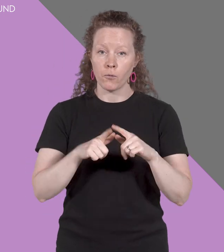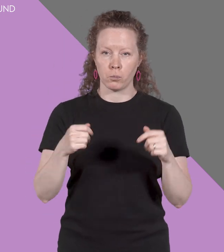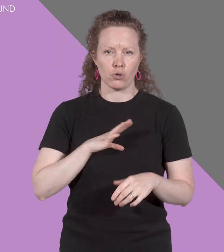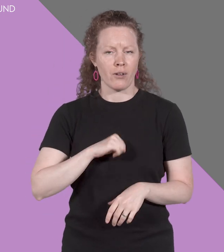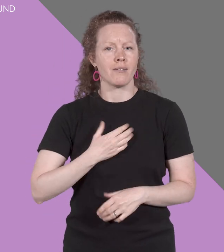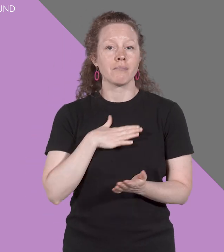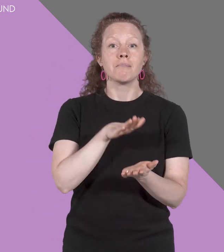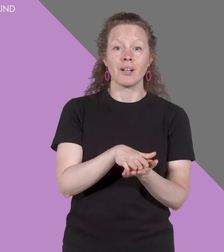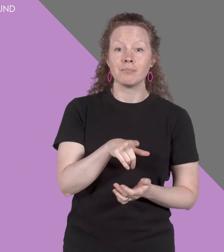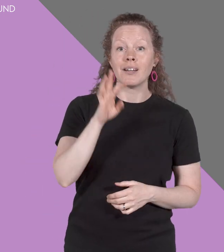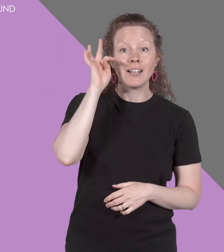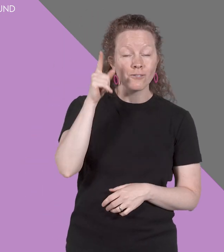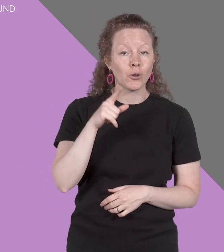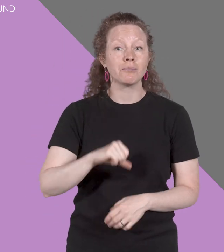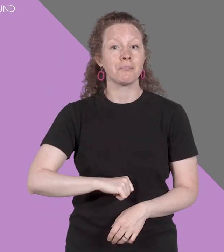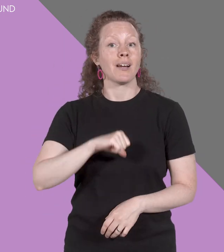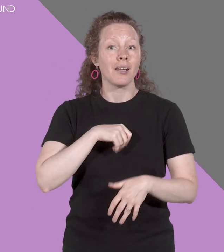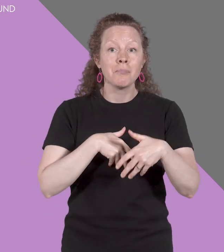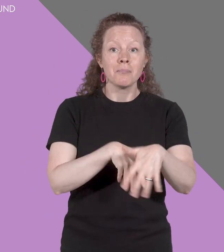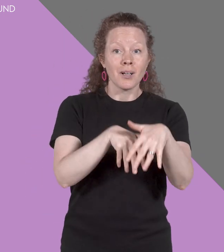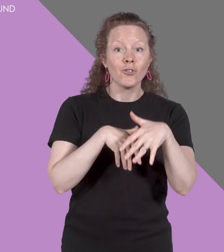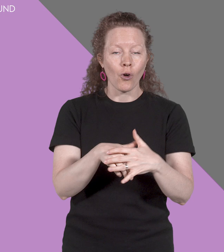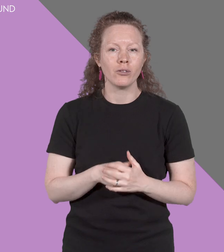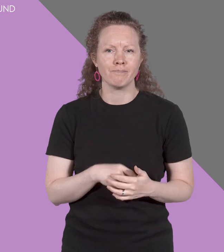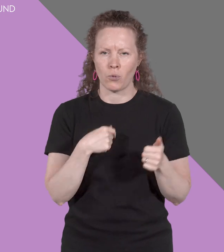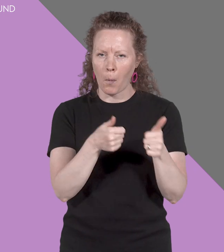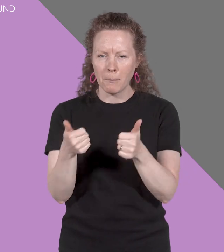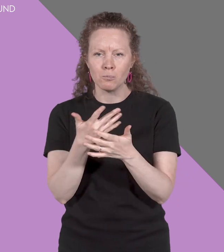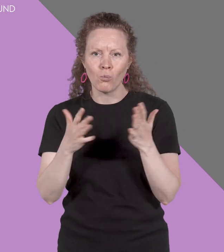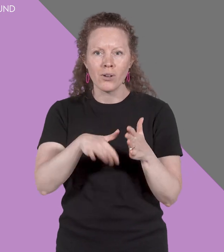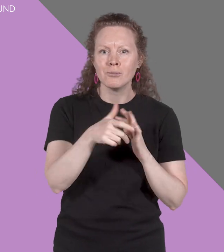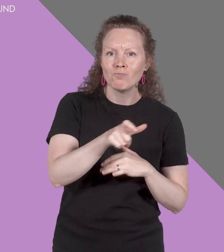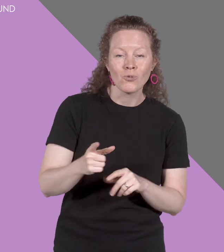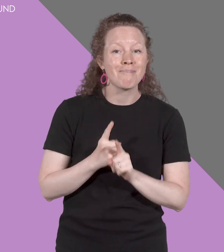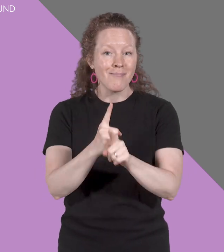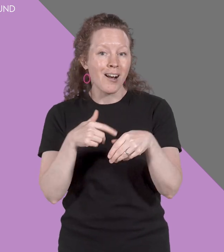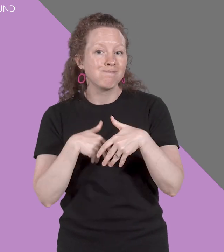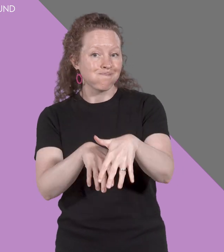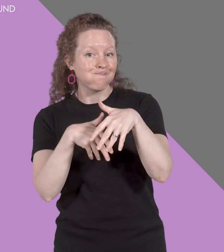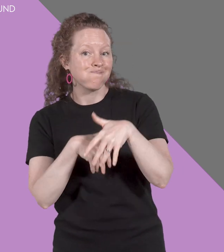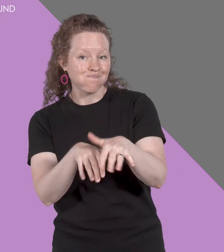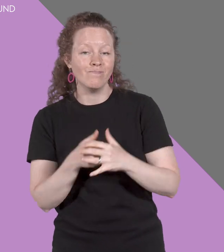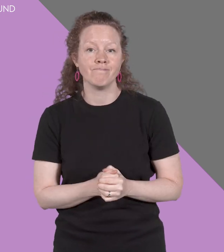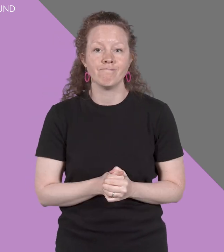Förbundet har en egen plats i Helsingfors Pride-parad, - som vi hoppas ska fyllas av teckenspråkiga!